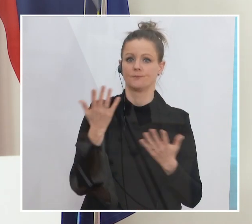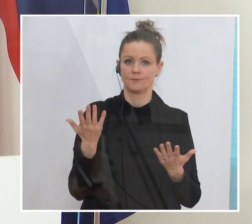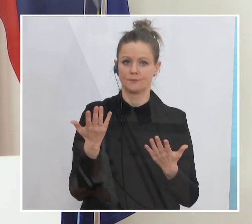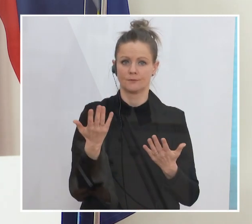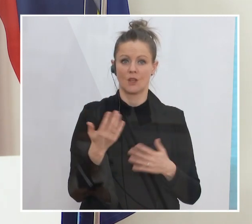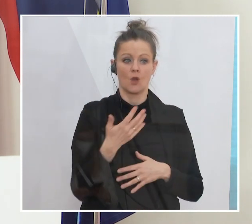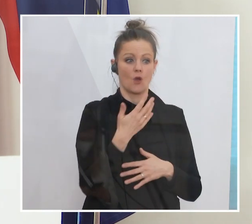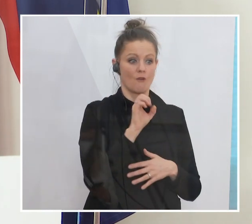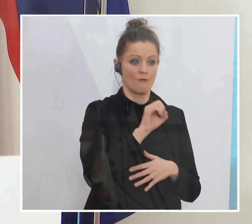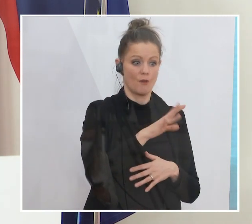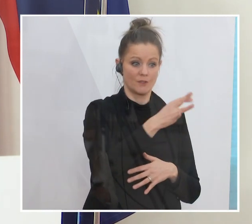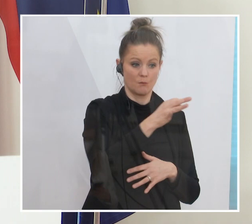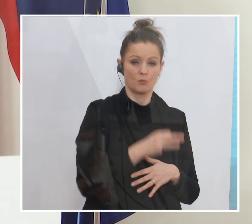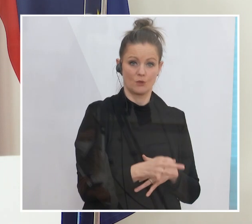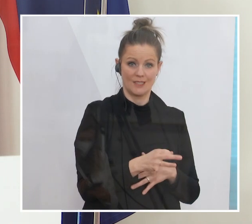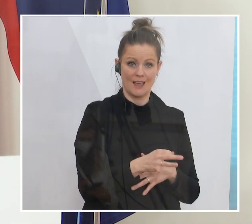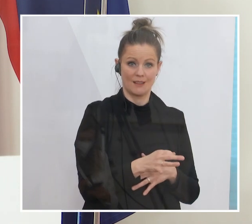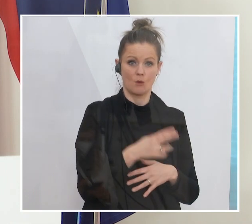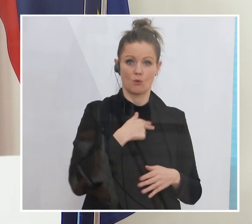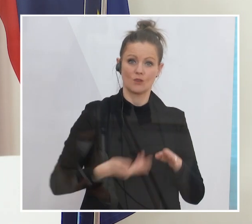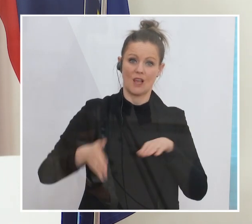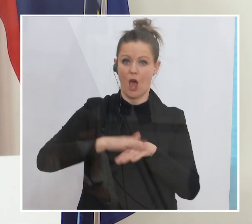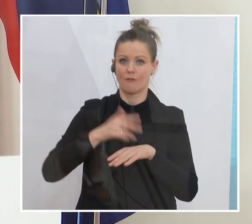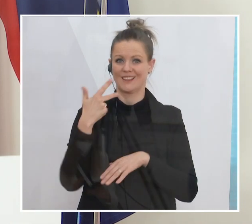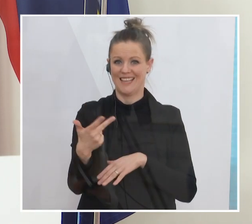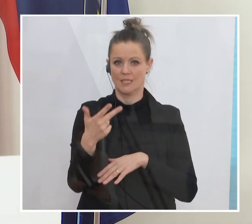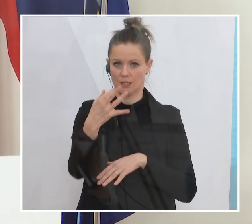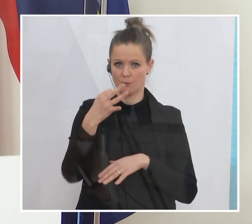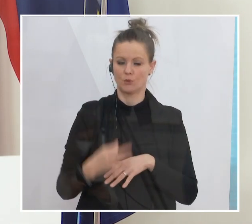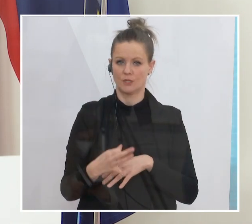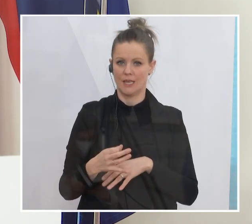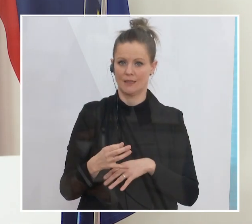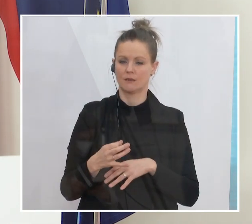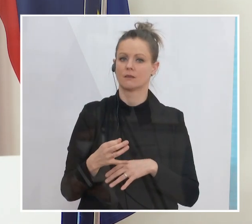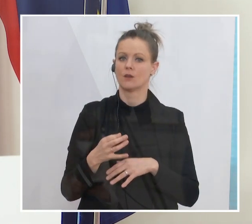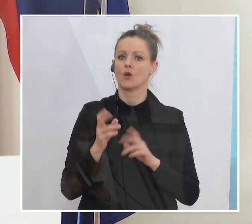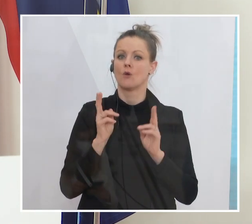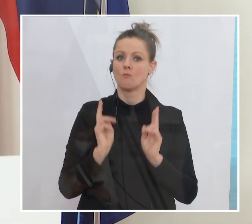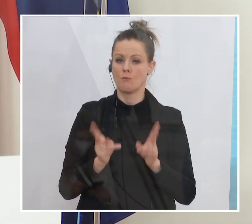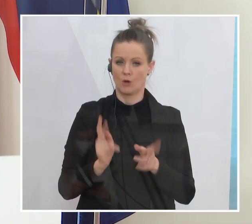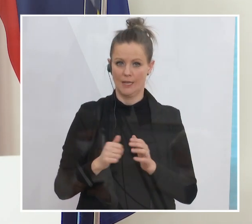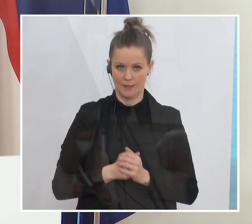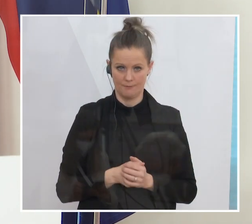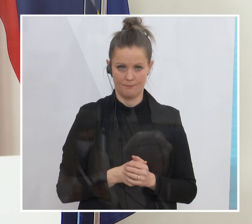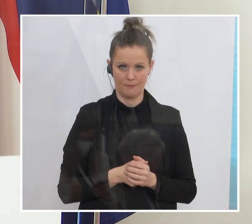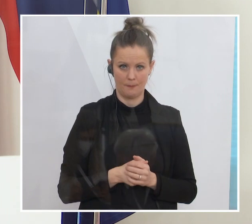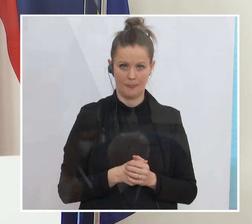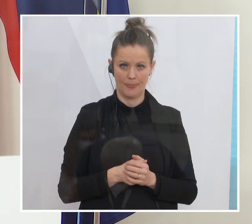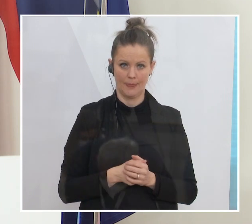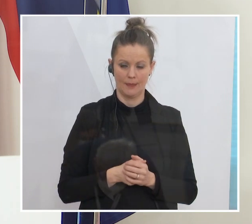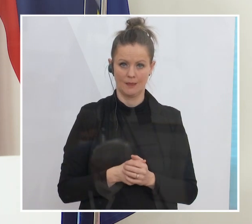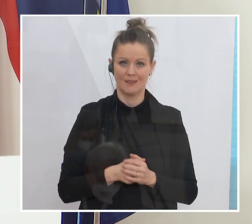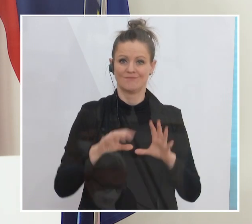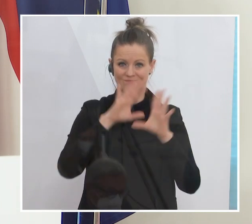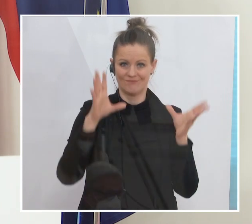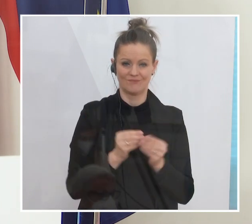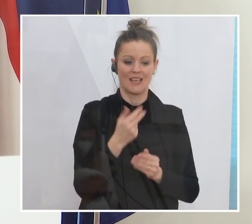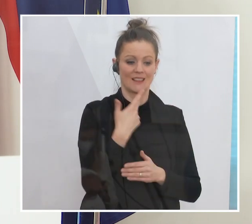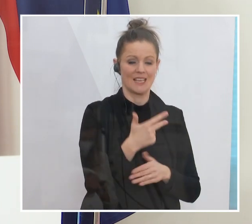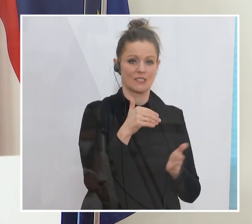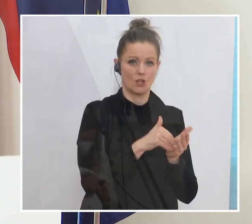15 Prozent wird dieser Bonus 30 Prozent ausmachen können und das Volumen wird von 30.000 auf 50.000